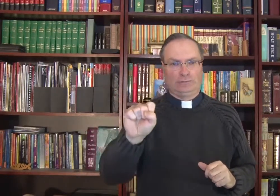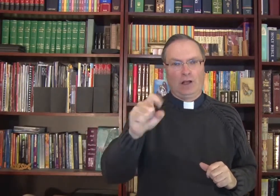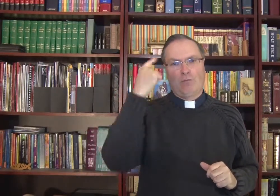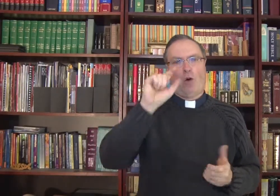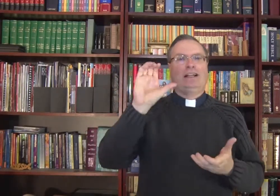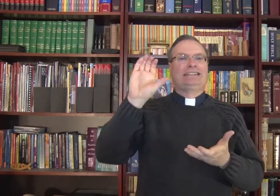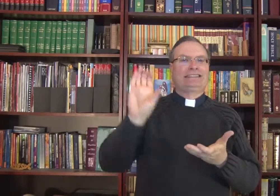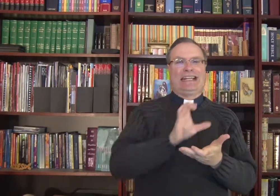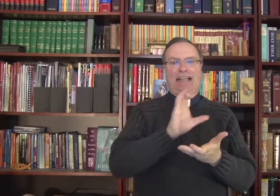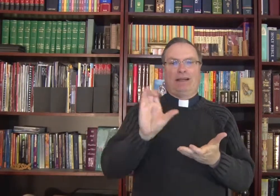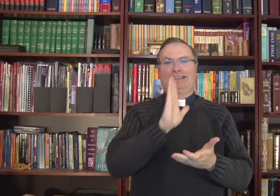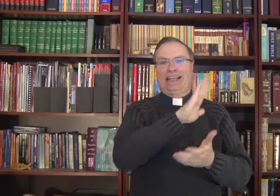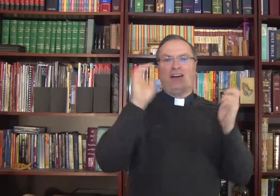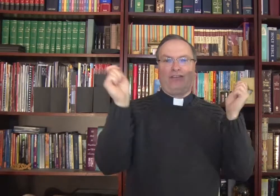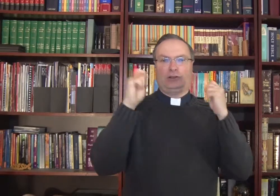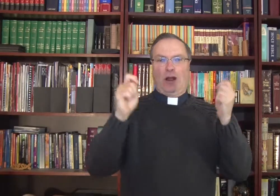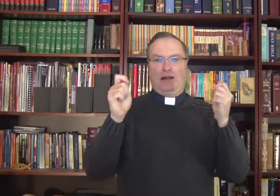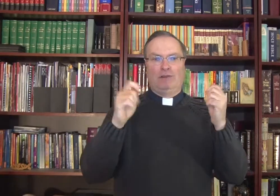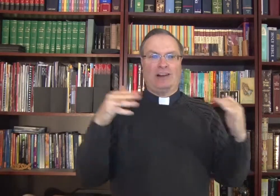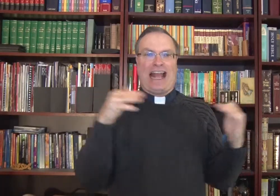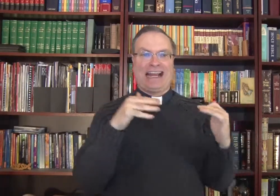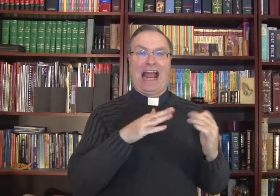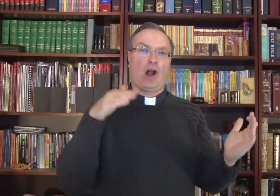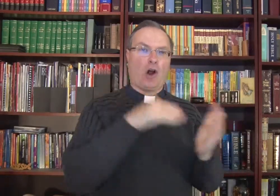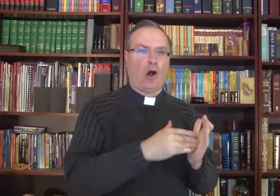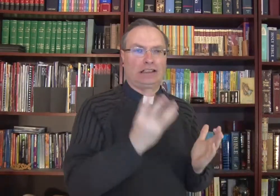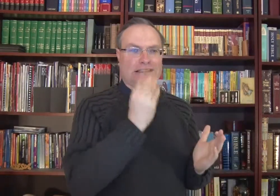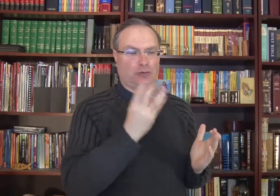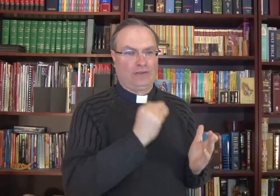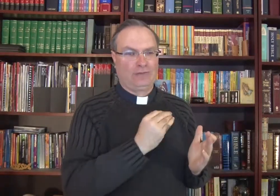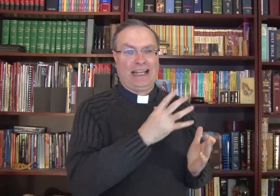pour célébrer sa victoire de la guerre contre les juifs